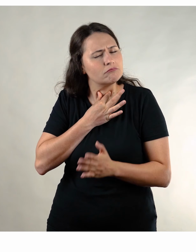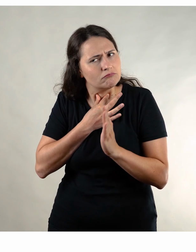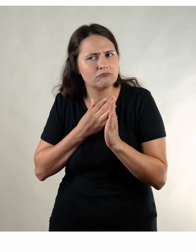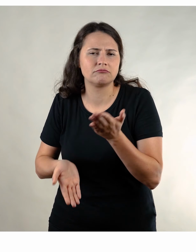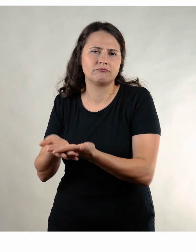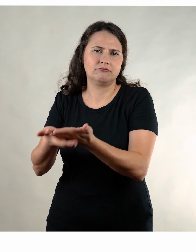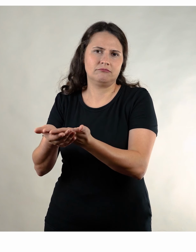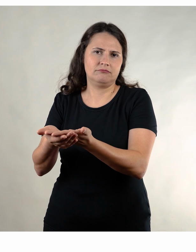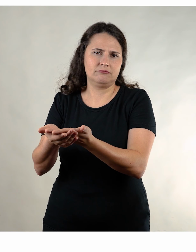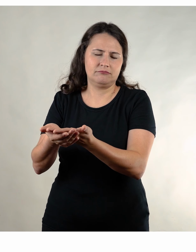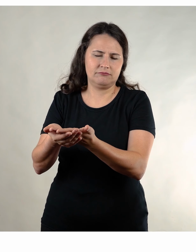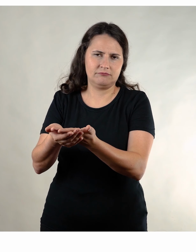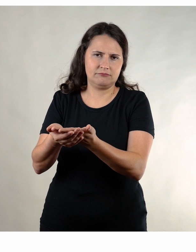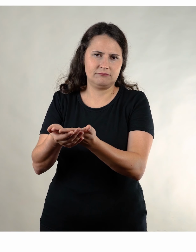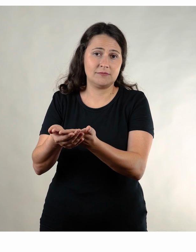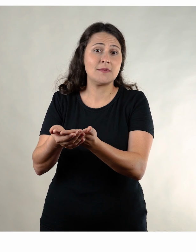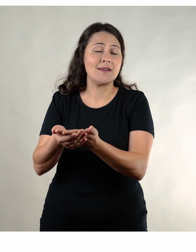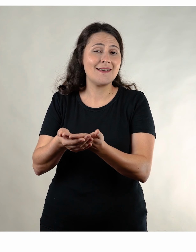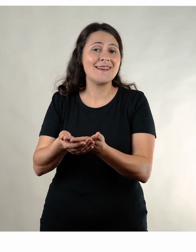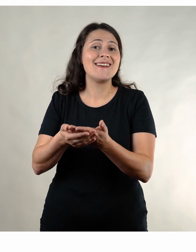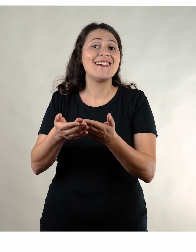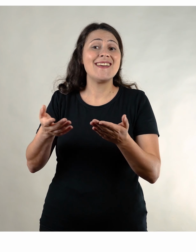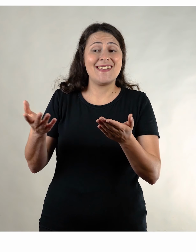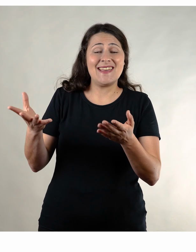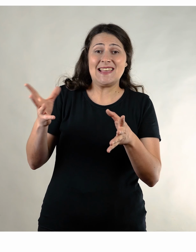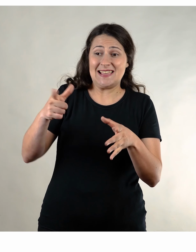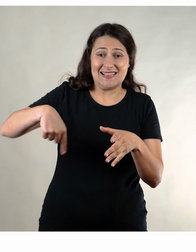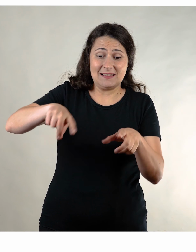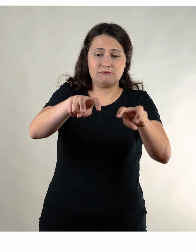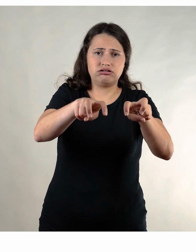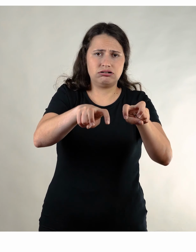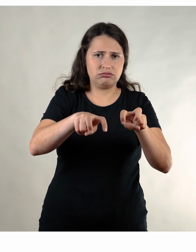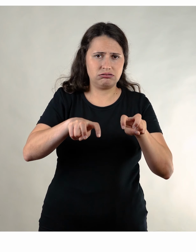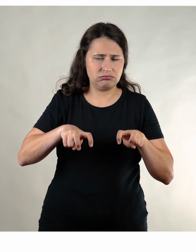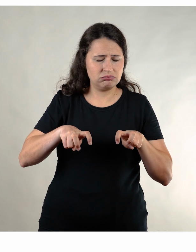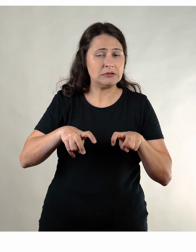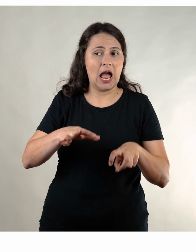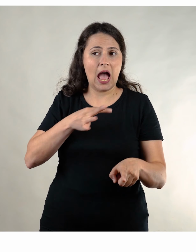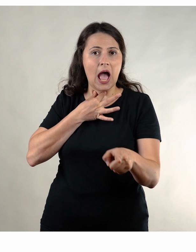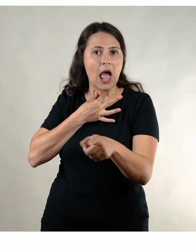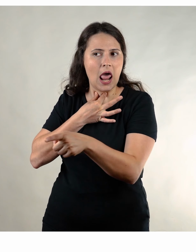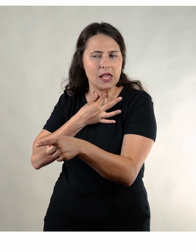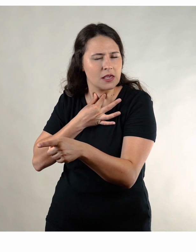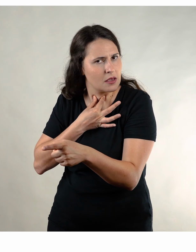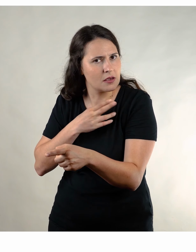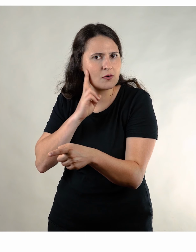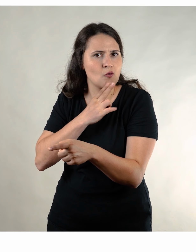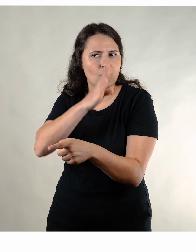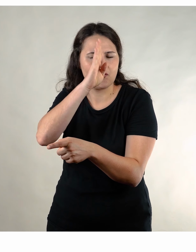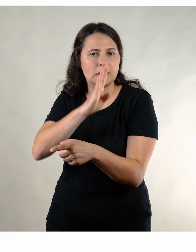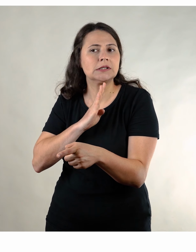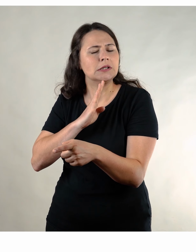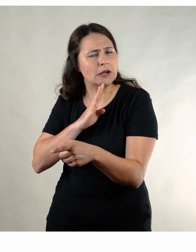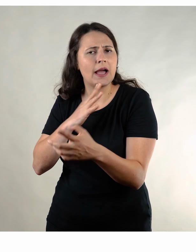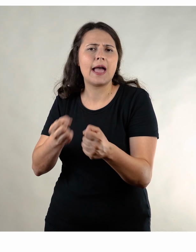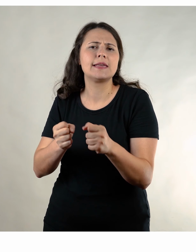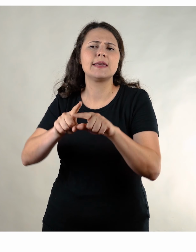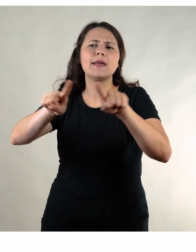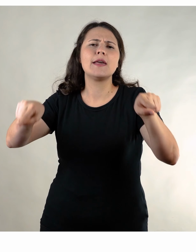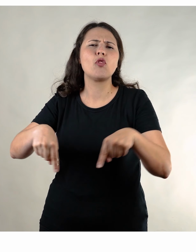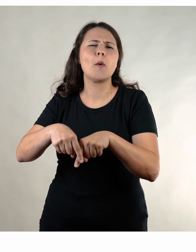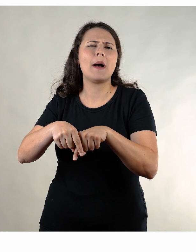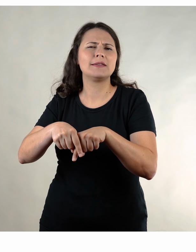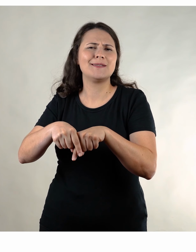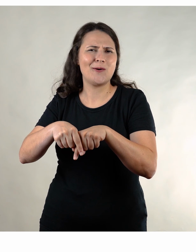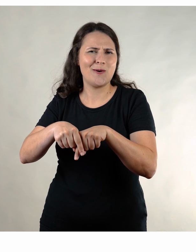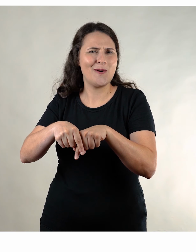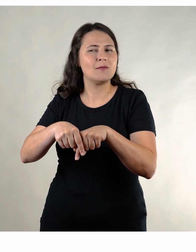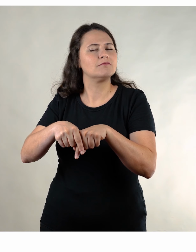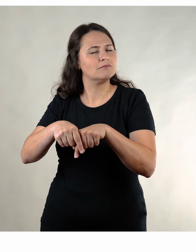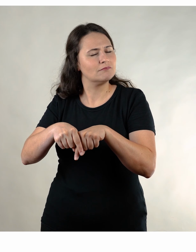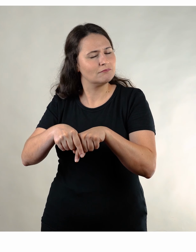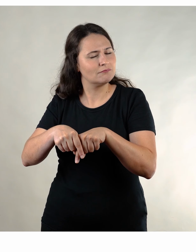Παρέχουν σε όλους τους ταξιδιώτες που το χρειάζονται, ένα σύστημα ειδοποίησης καμπίνας.